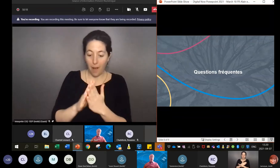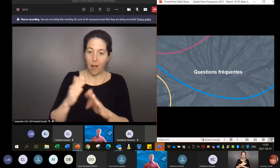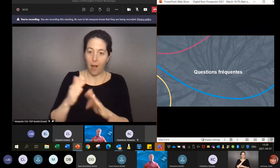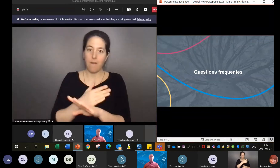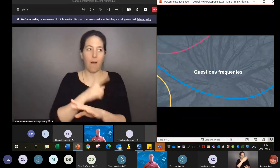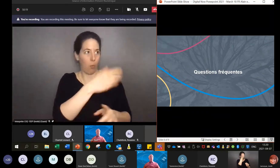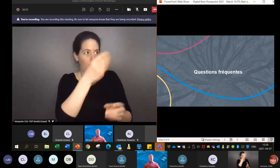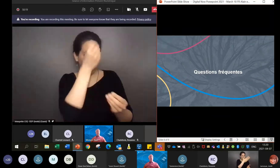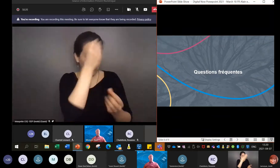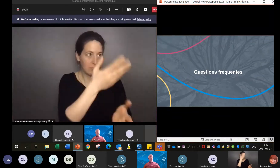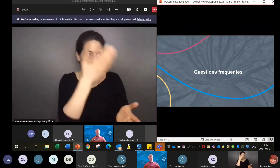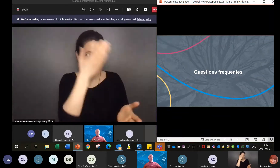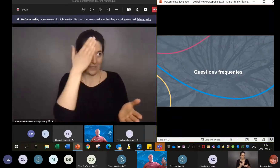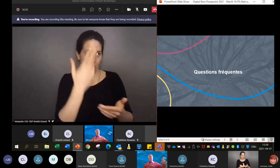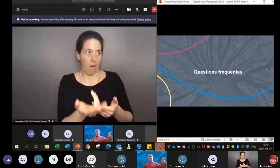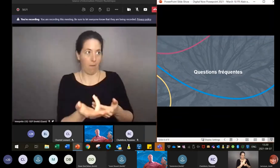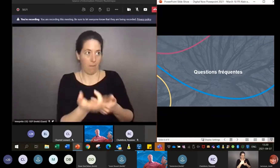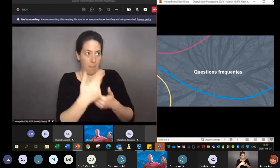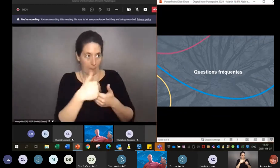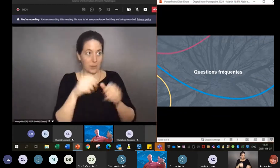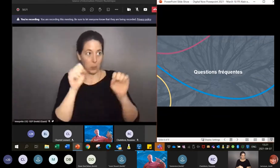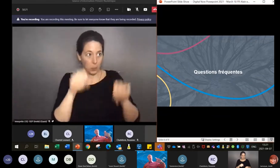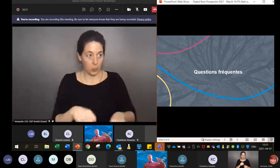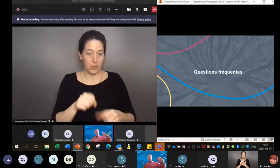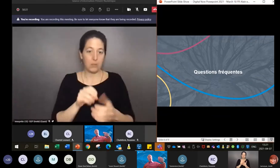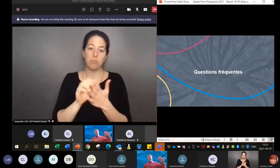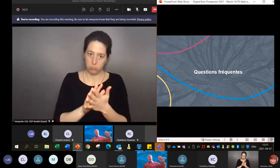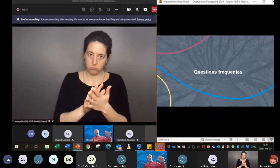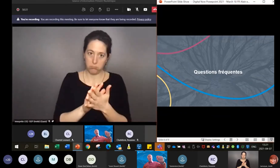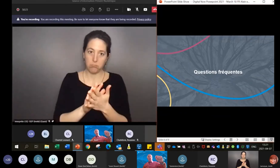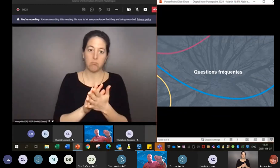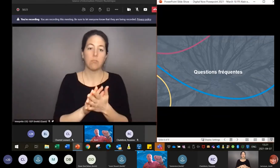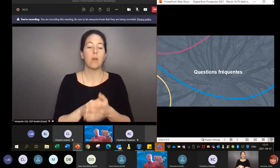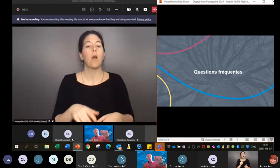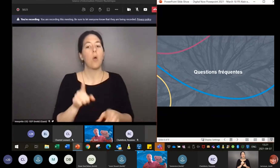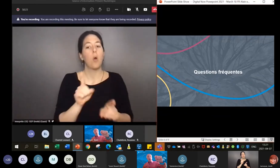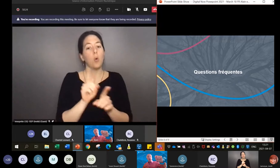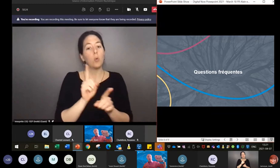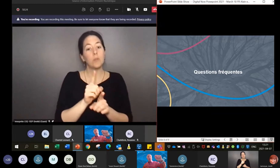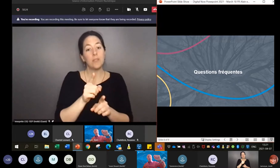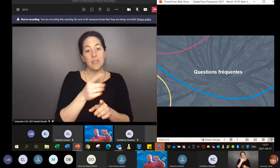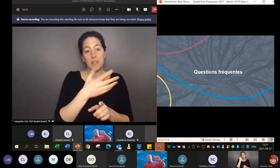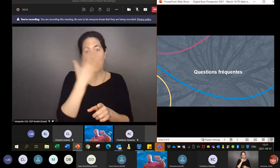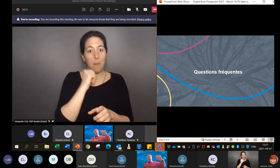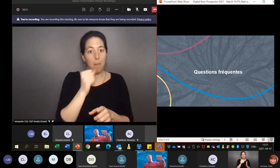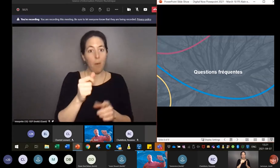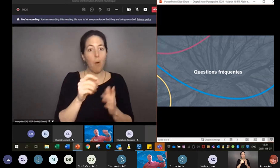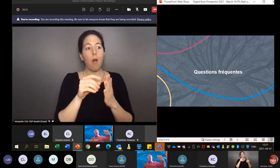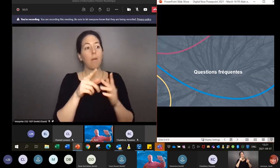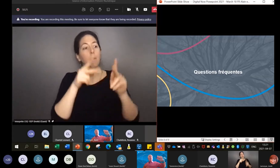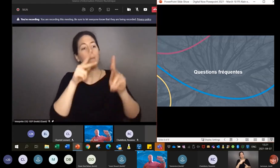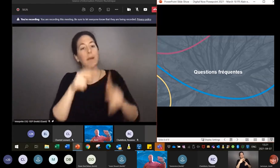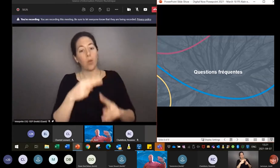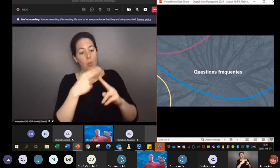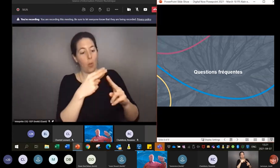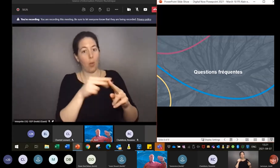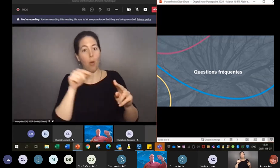N’oubliez pas de mentionner dans